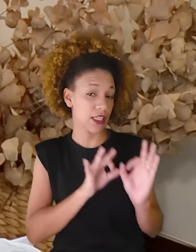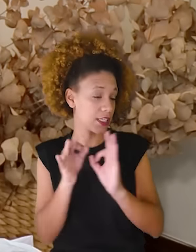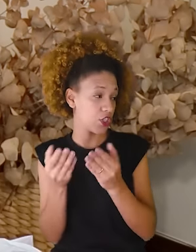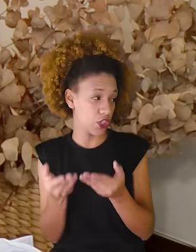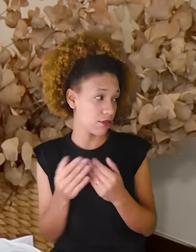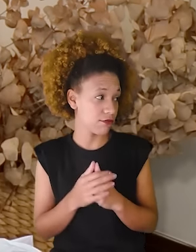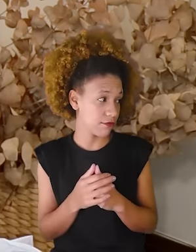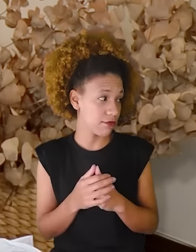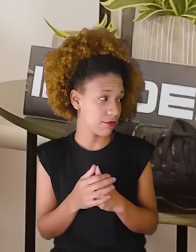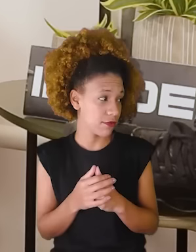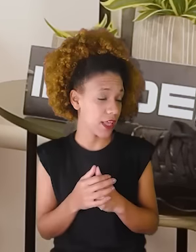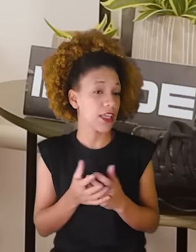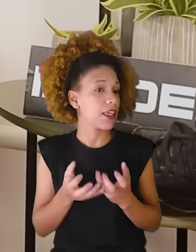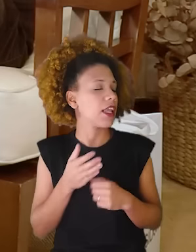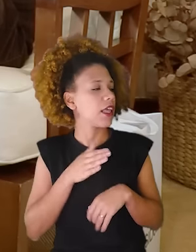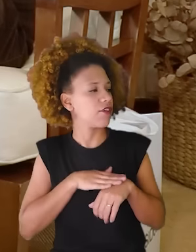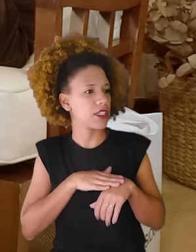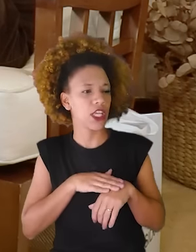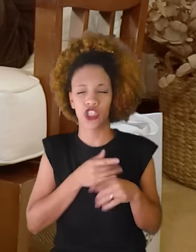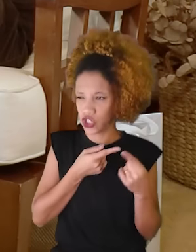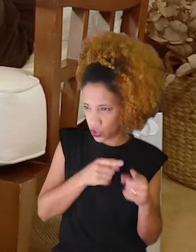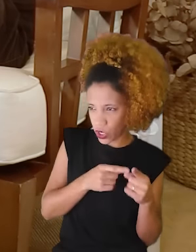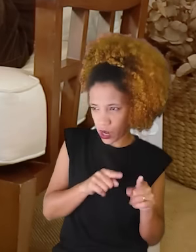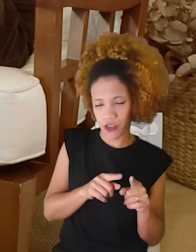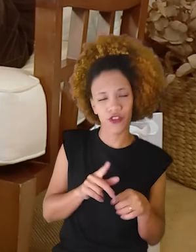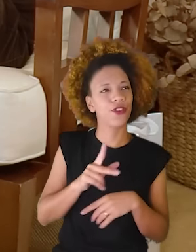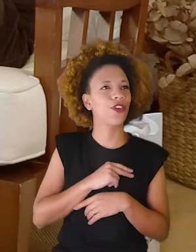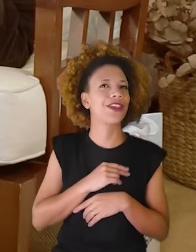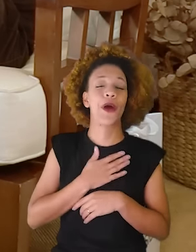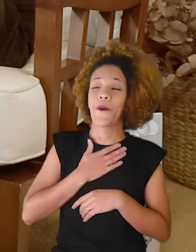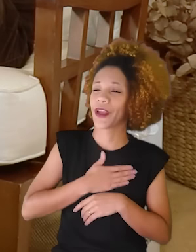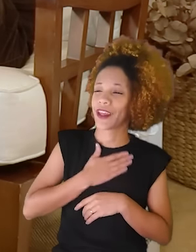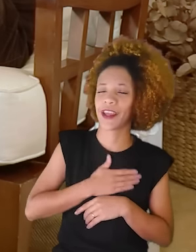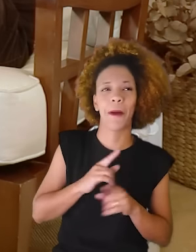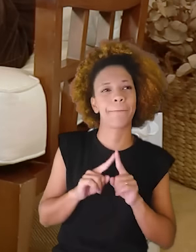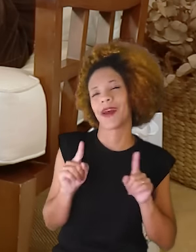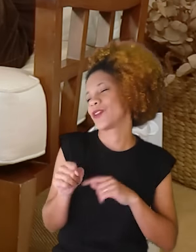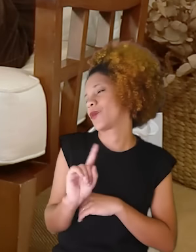daqui de trag gostaria muito de fazer de trollagem cara eu queria muito mas não é com ele eu queria